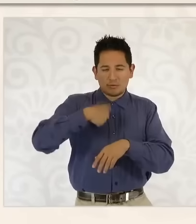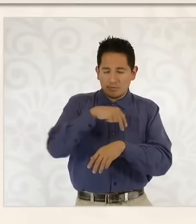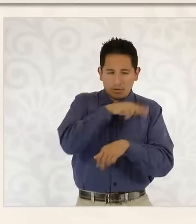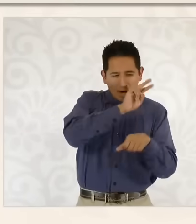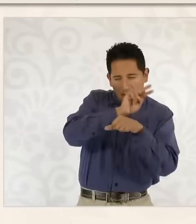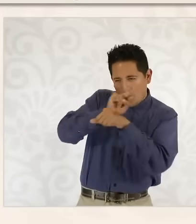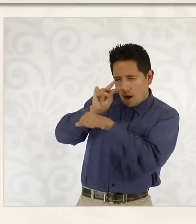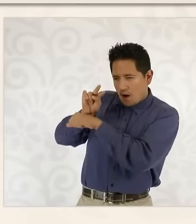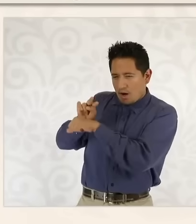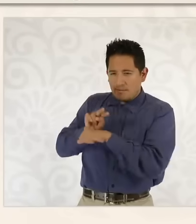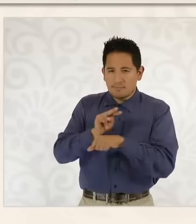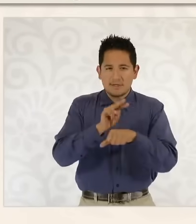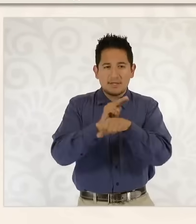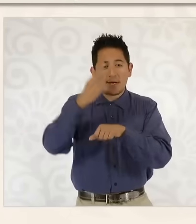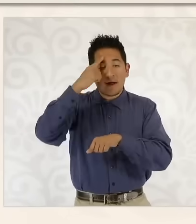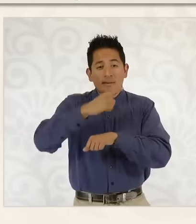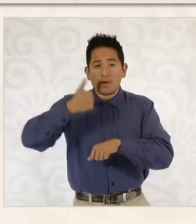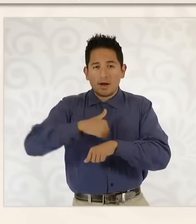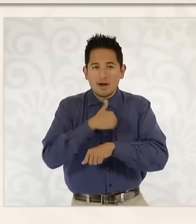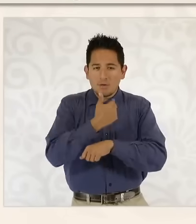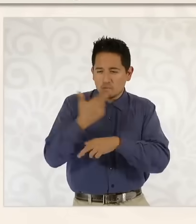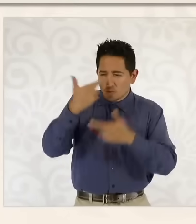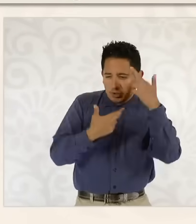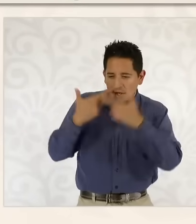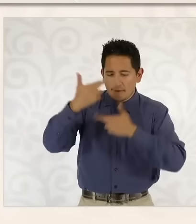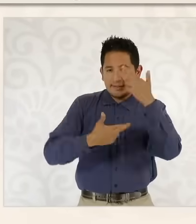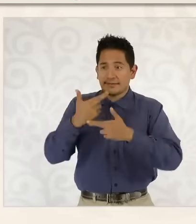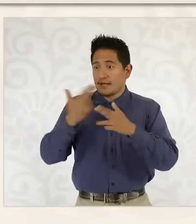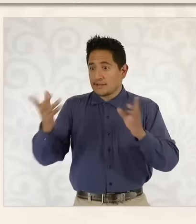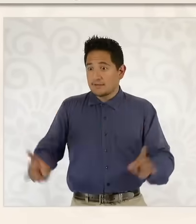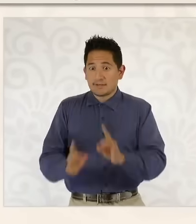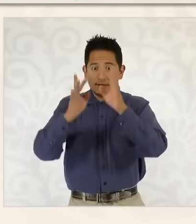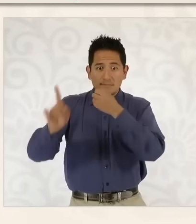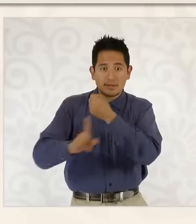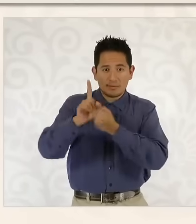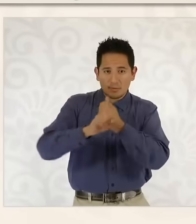parámetros operativos para realizar correcciones de manera inmediata ante una falla. Y todo esto